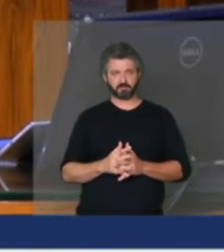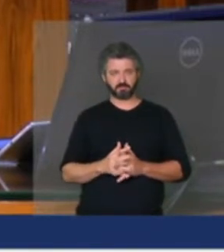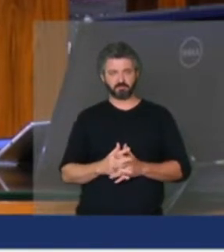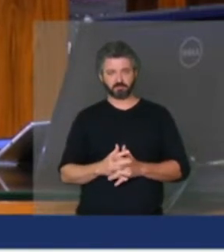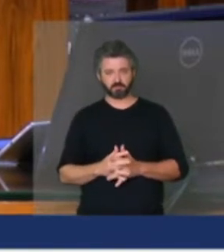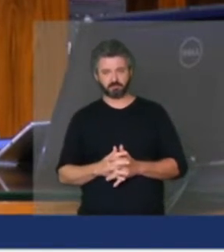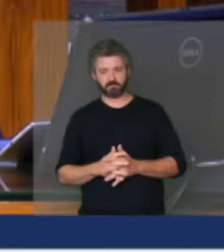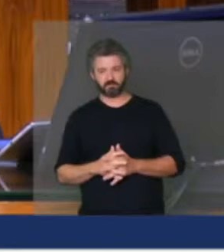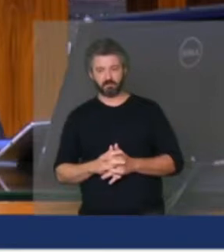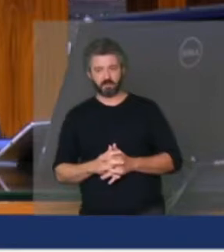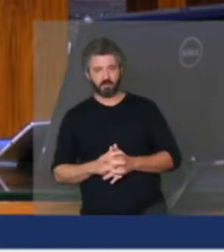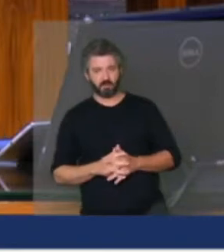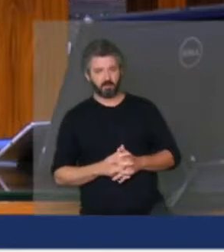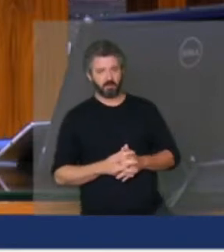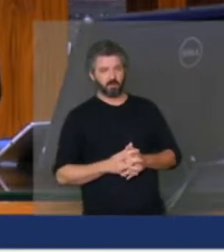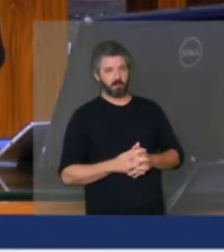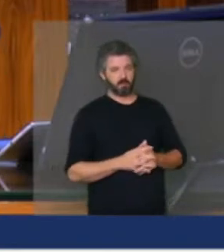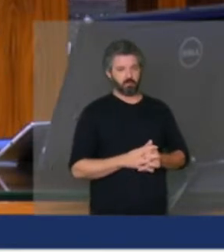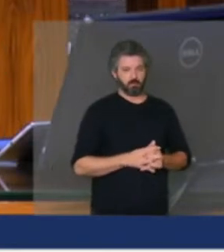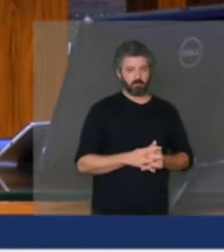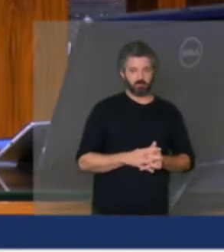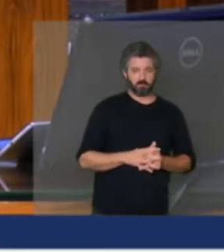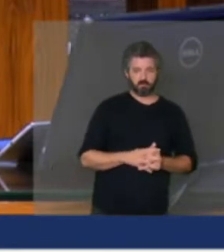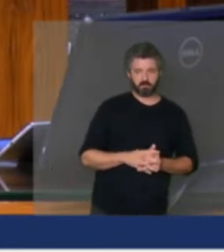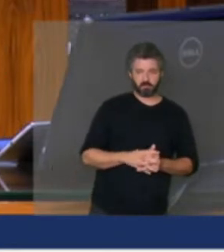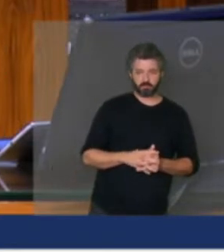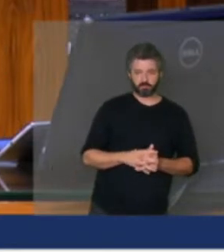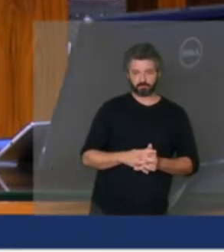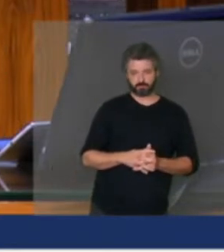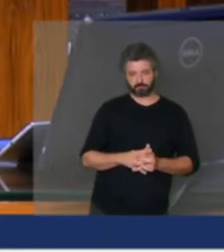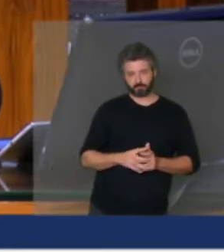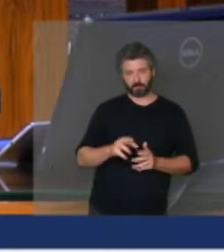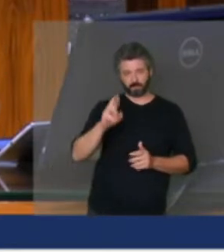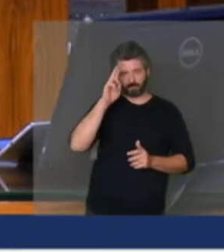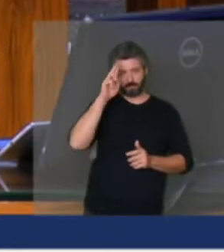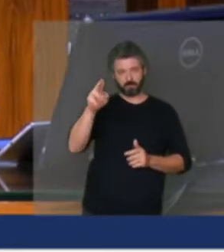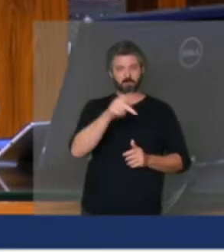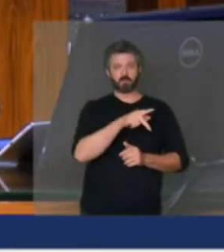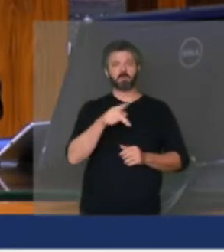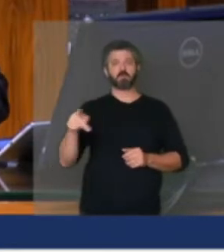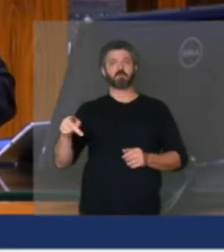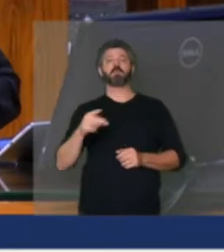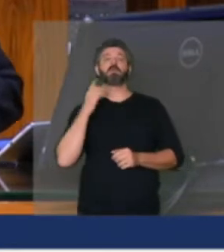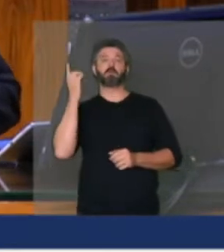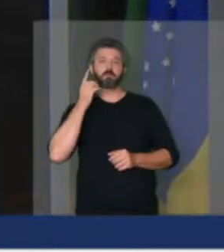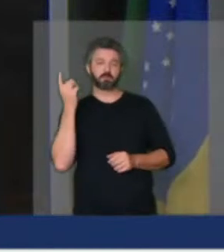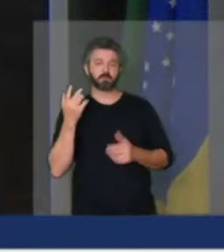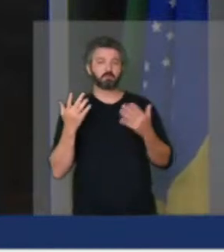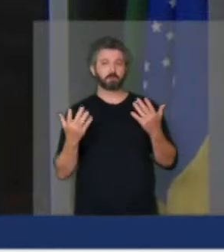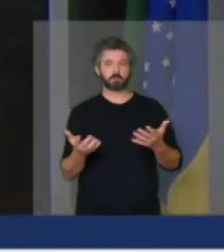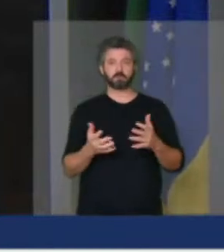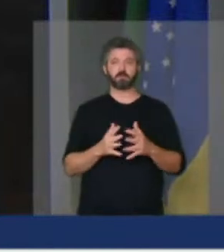DEPUTADO CHARLES EVANGELISTA. -- [DEPUTADO]: SENHOR PRESIDENTE, SENHORAS E SENHORES DEPUTADOS, PRESIDENTE, PRIMEIRO... É ... COMPLEMENTANDO AQUI TAMBÉM